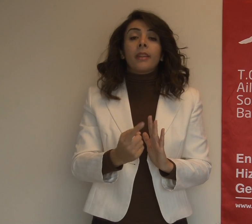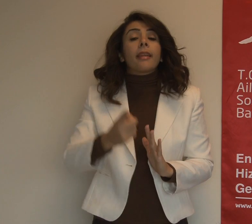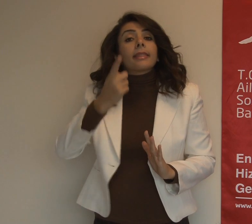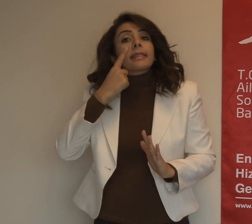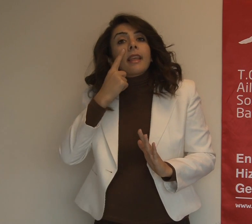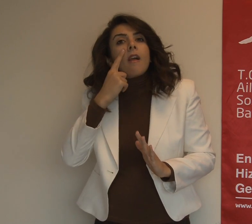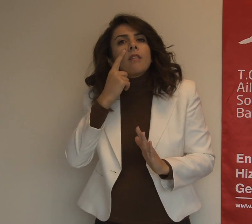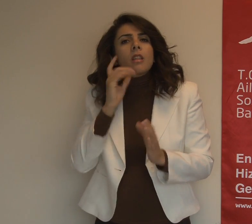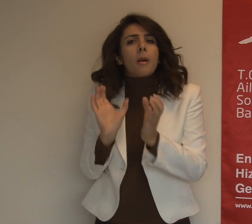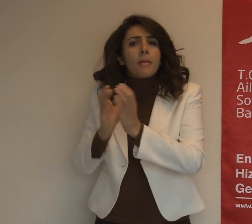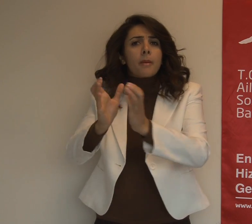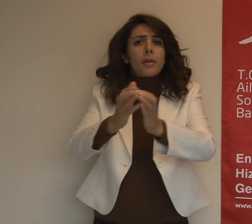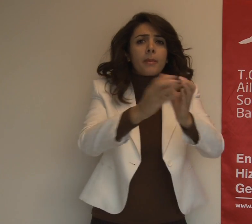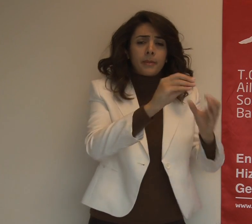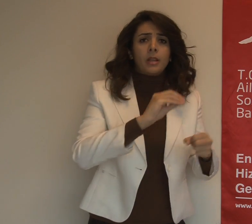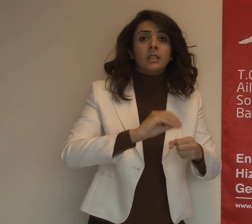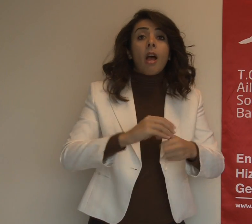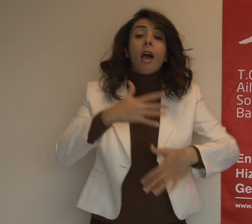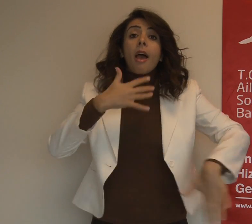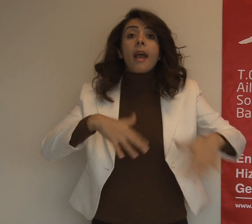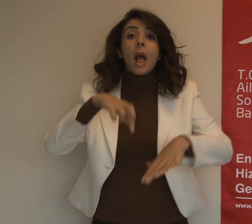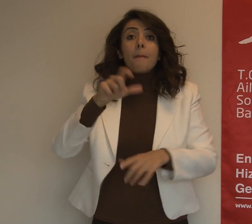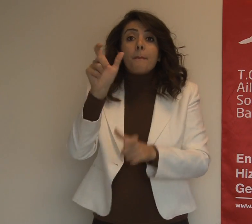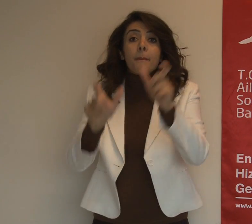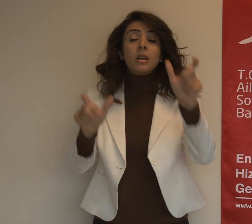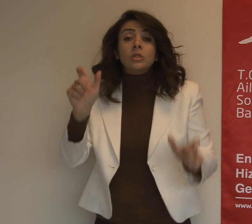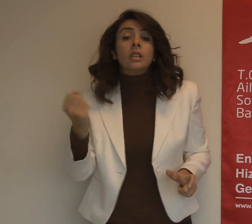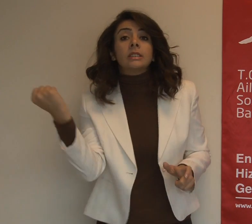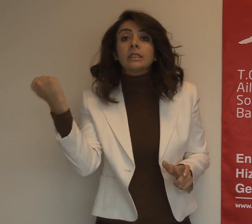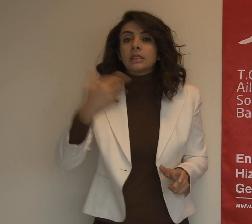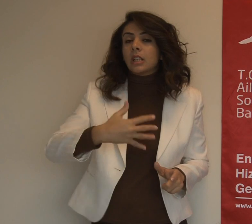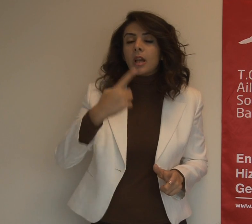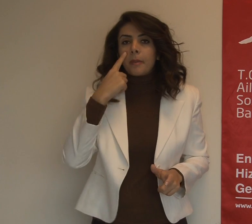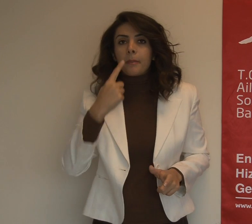DEVLET BİRİMLERİNDE ENGELLİ PERSONEL SAYISI